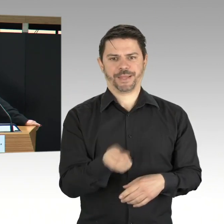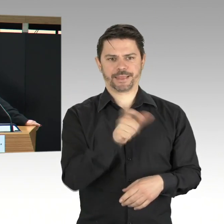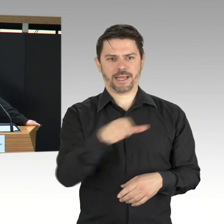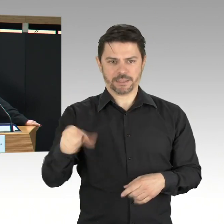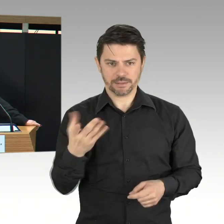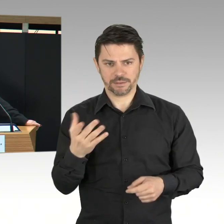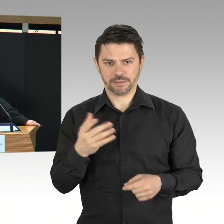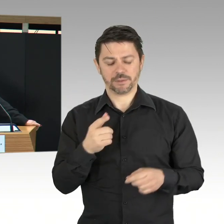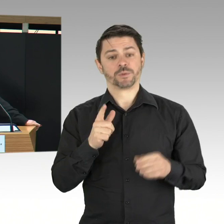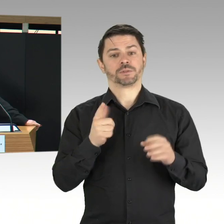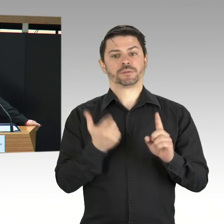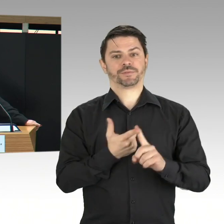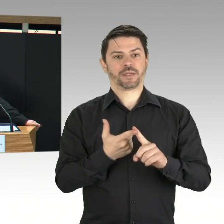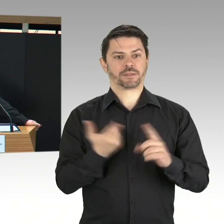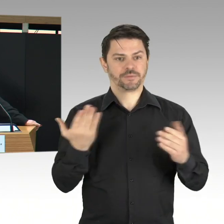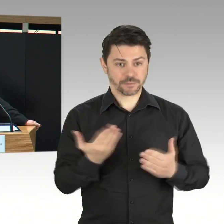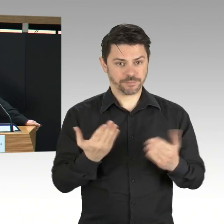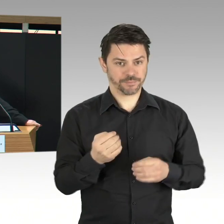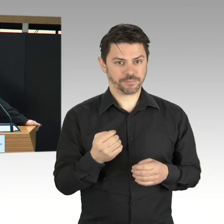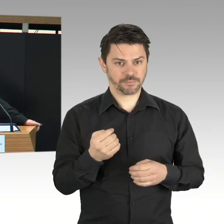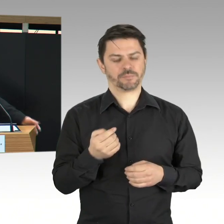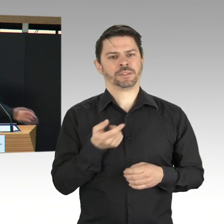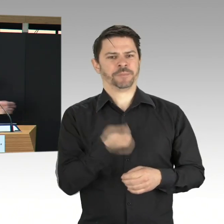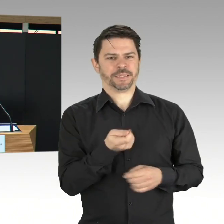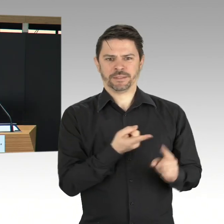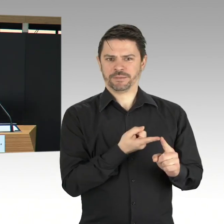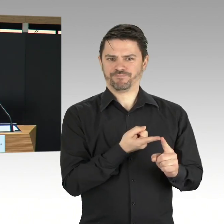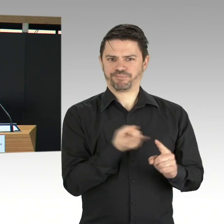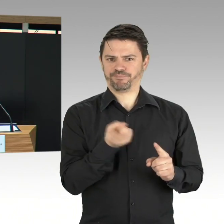unaufgefordert die Mieten rechtzeitig vor Inkrafttreten des Gesetzes